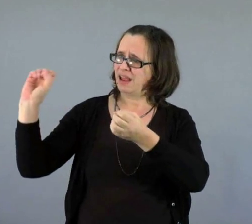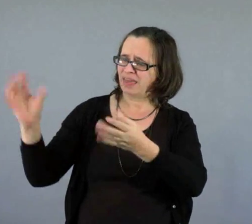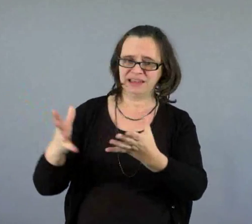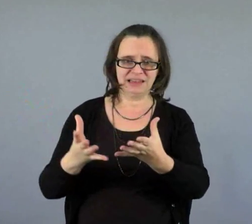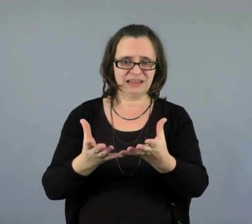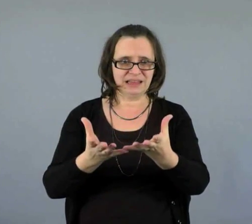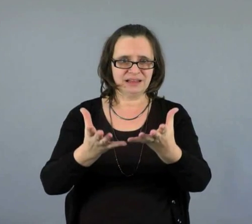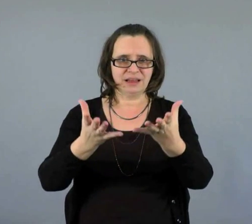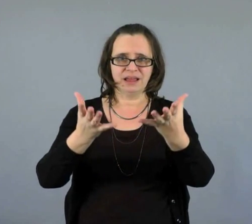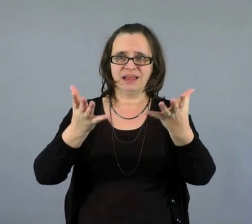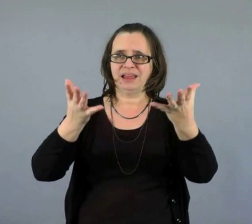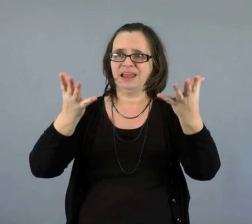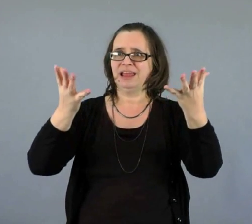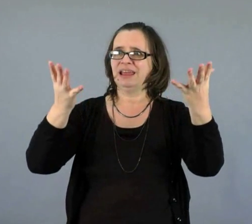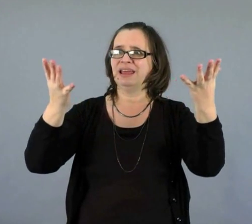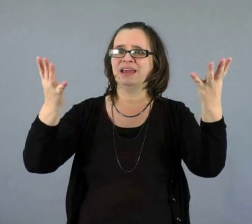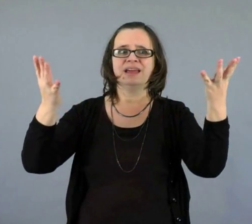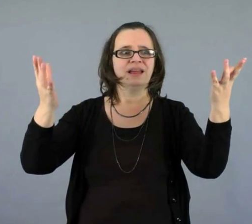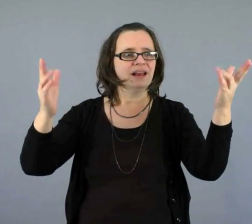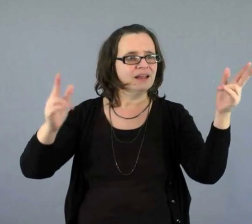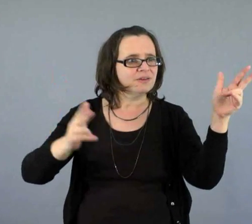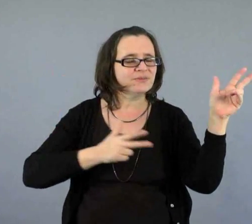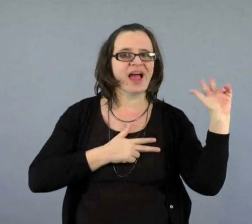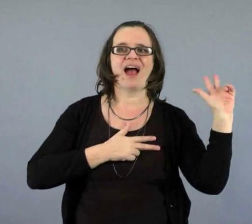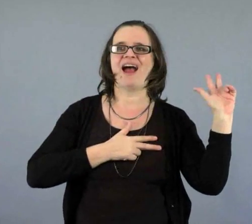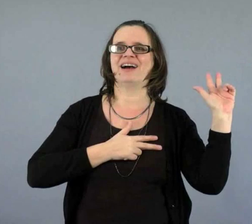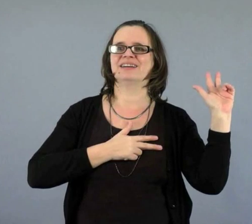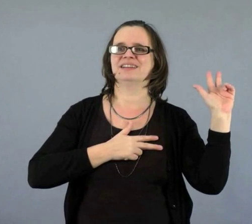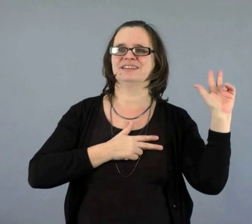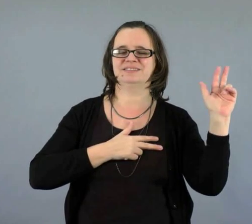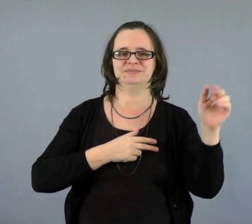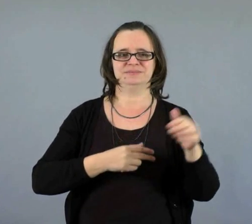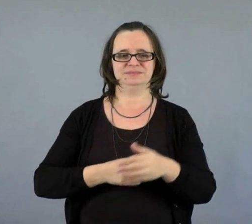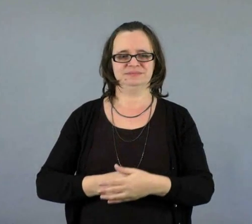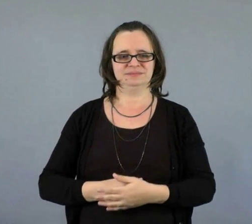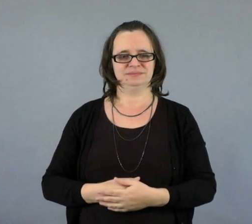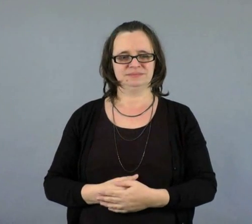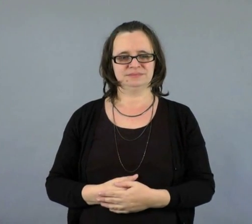Und das helle Licht leuchtet und ist wahr